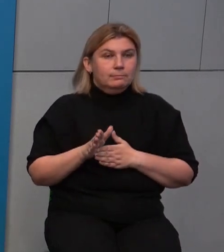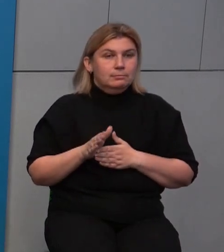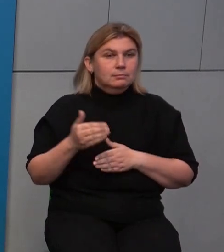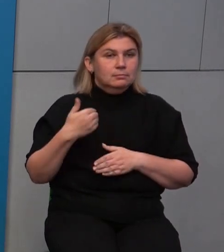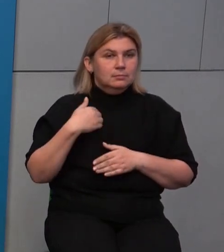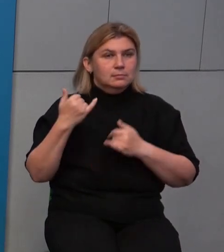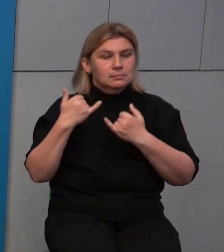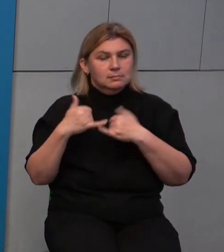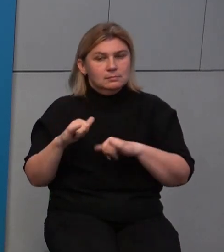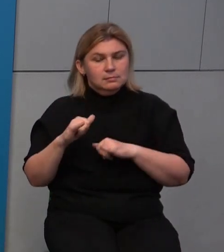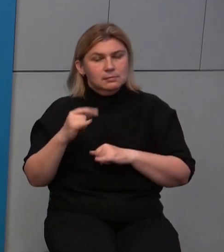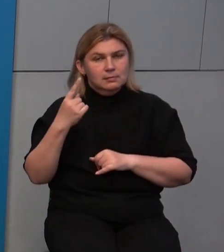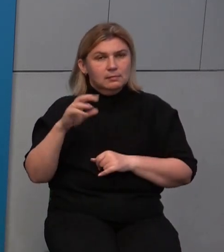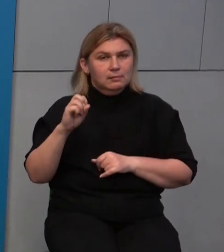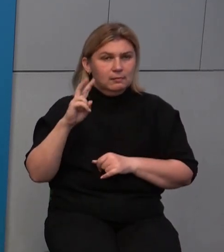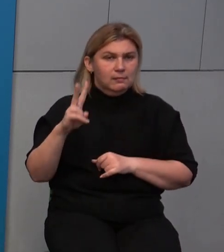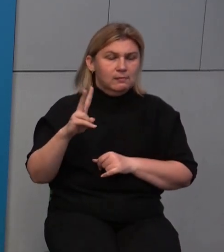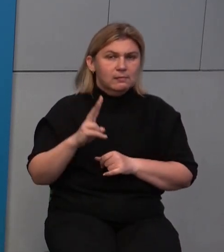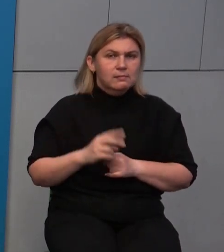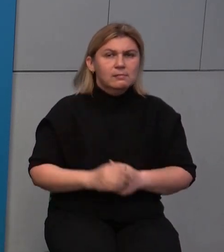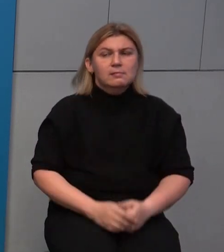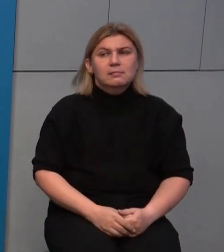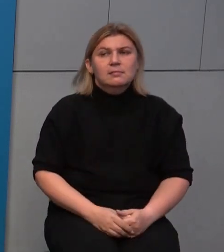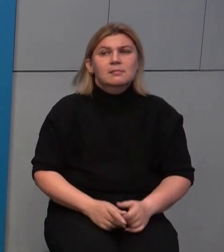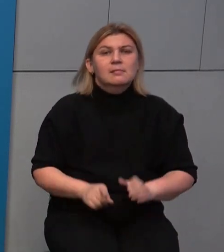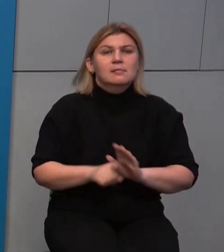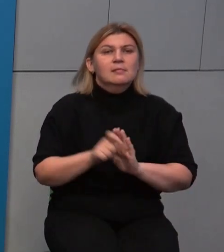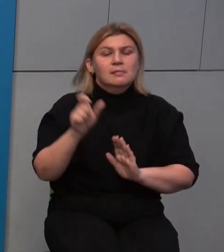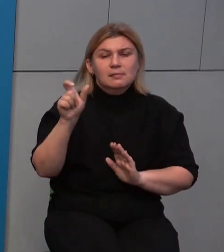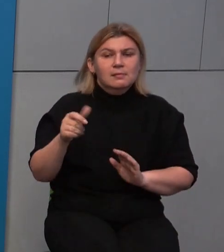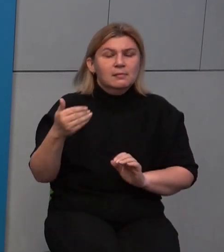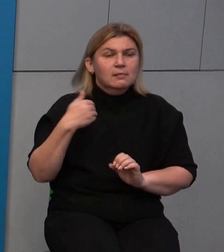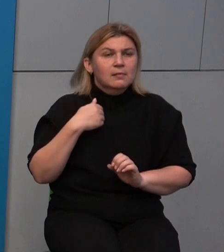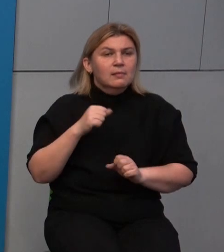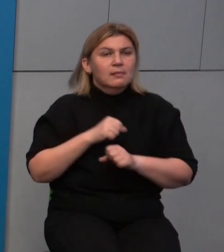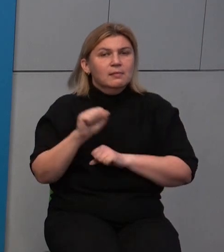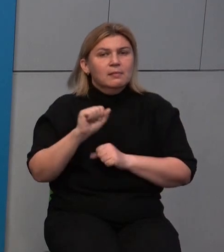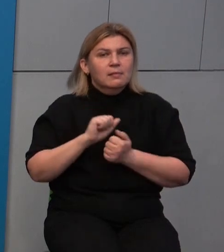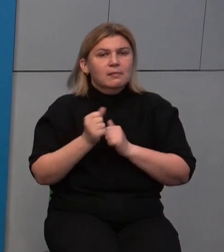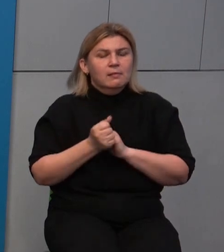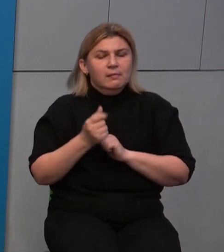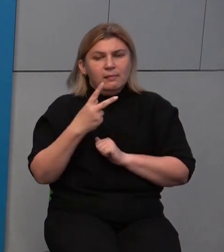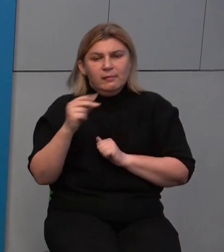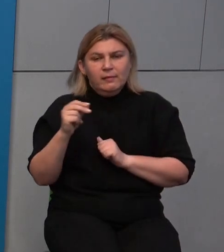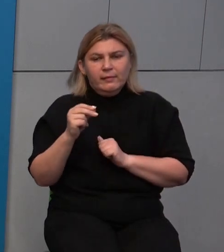niż u Dicka, bo dla niego to było być albo nie być pisarzem i w ogóle wymyślić,